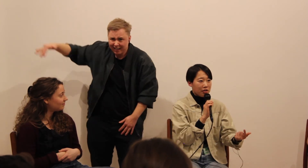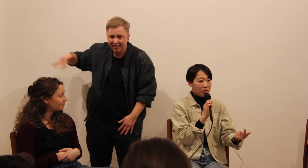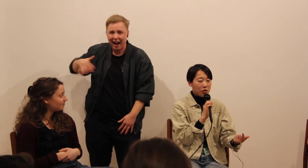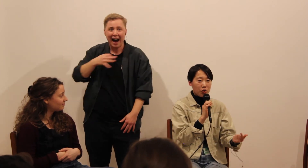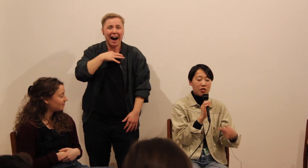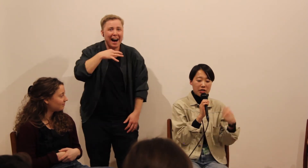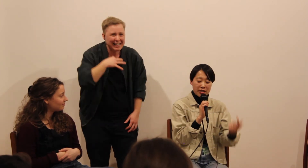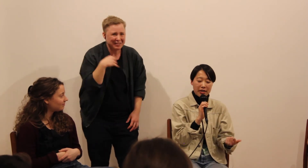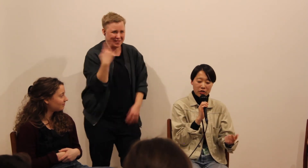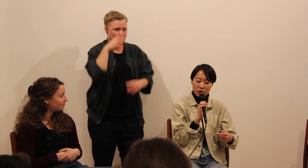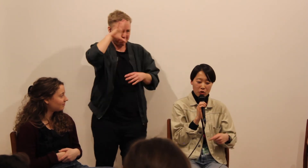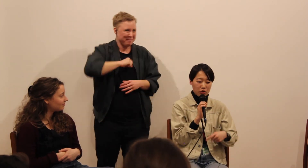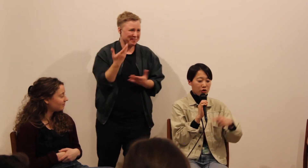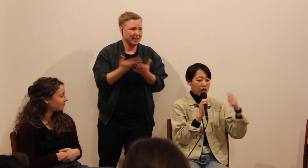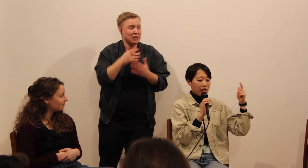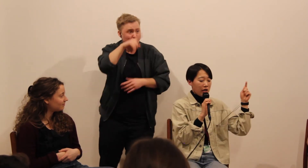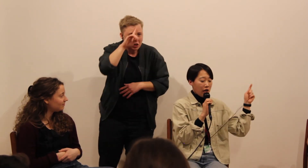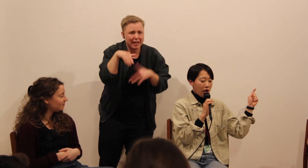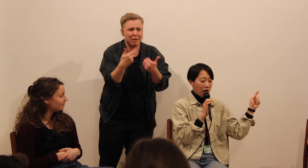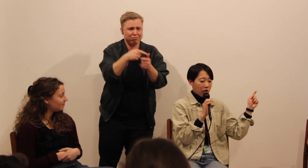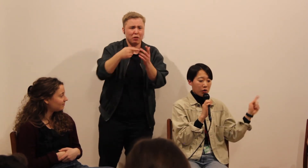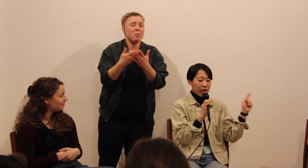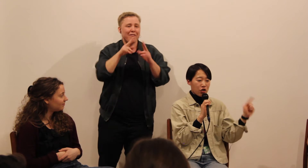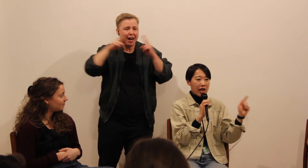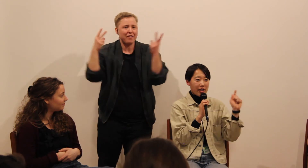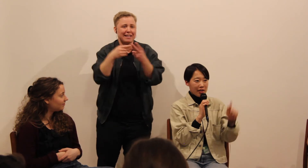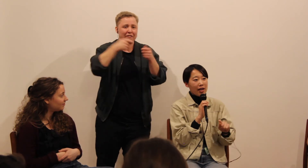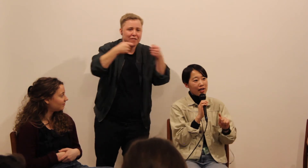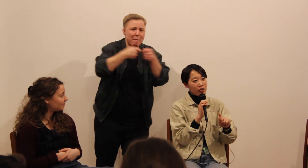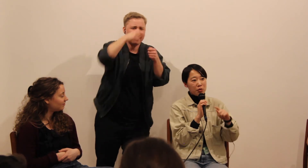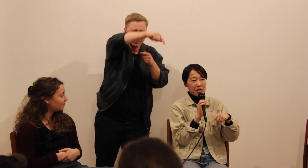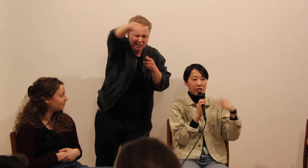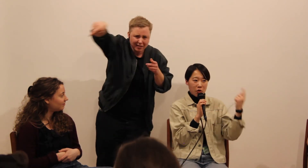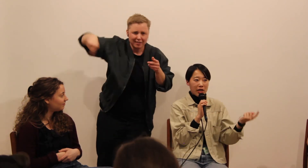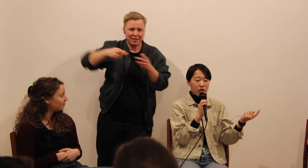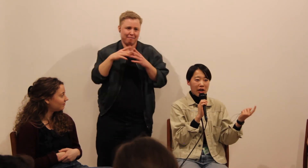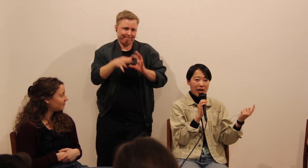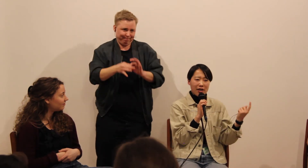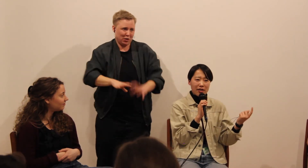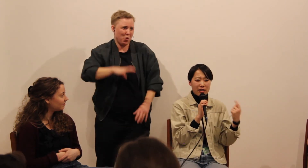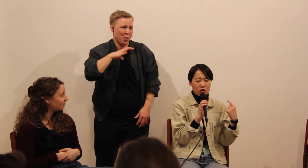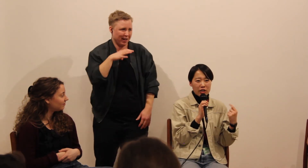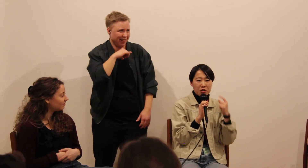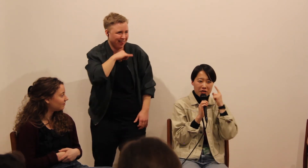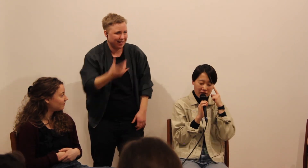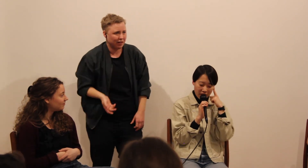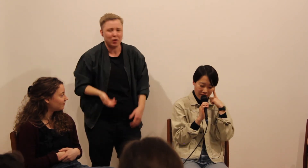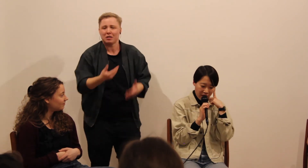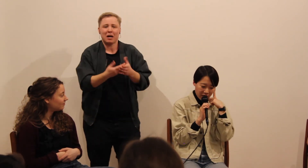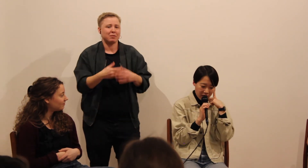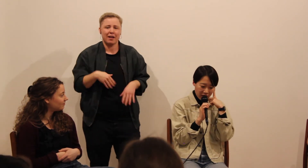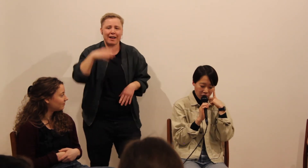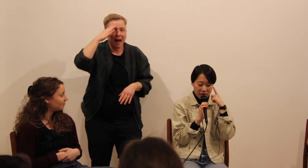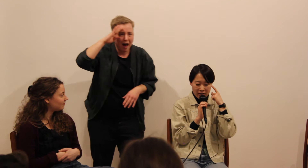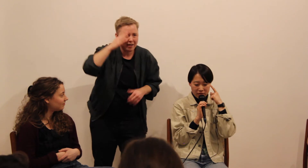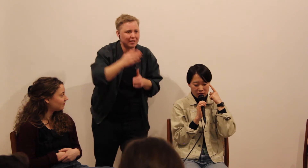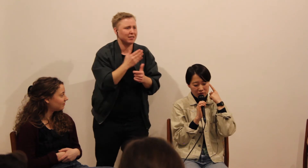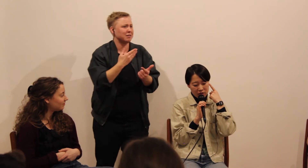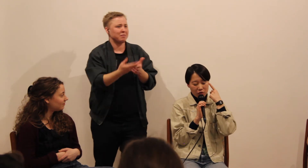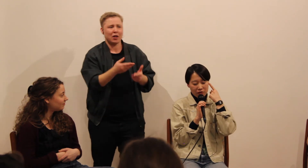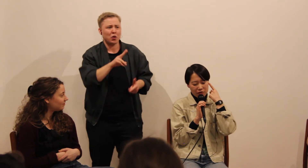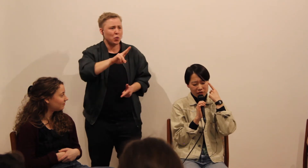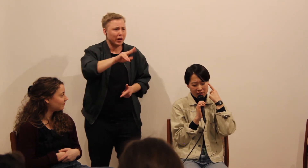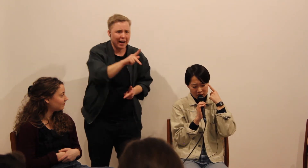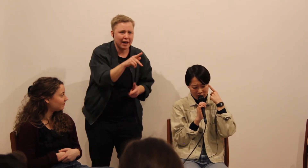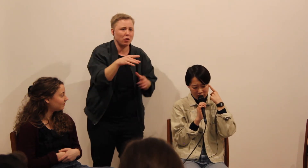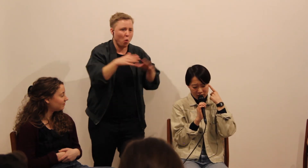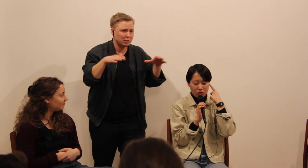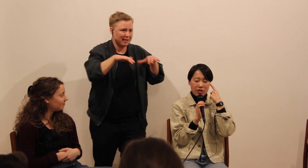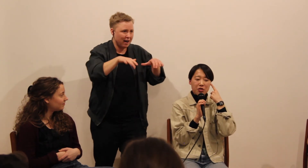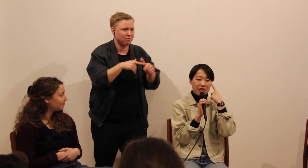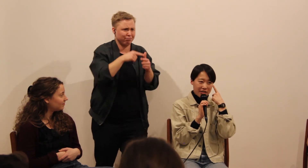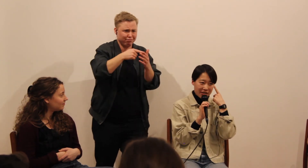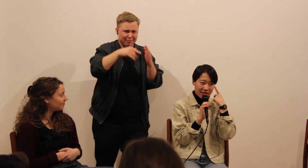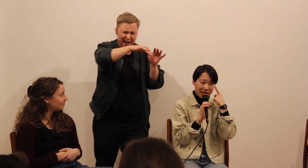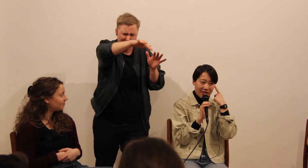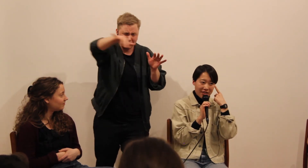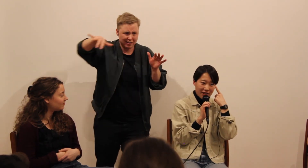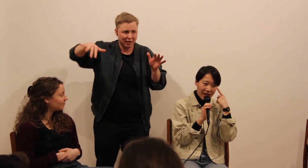Und so entschieden wir uns, CODA Großbritannien und Irland um 2016 herum zu besuchen.